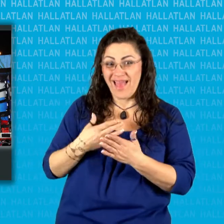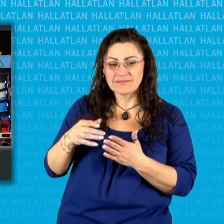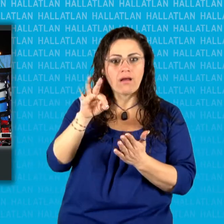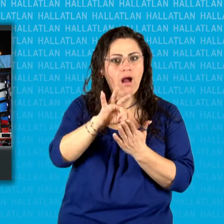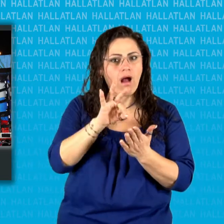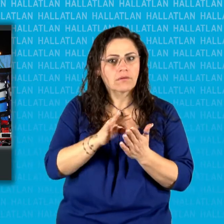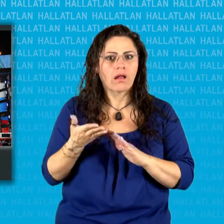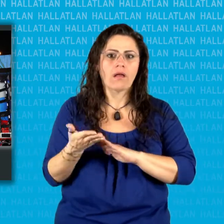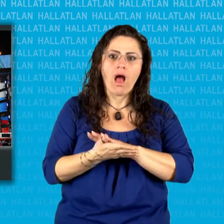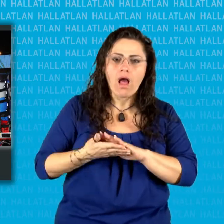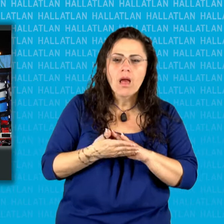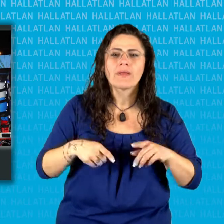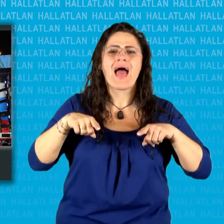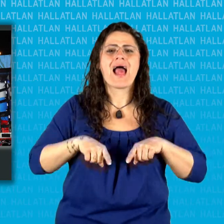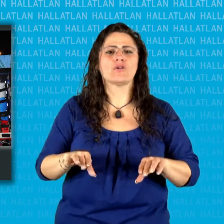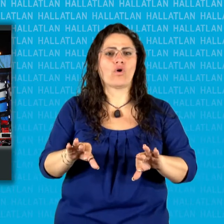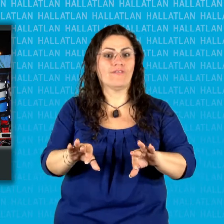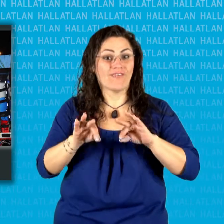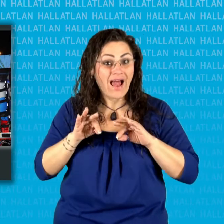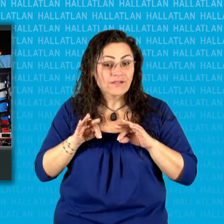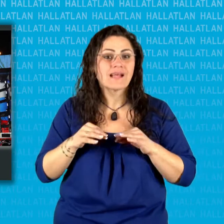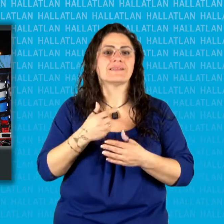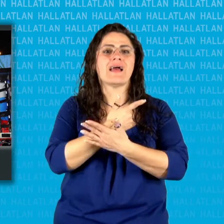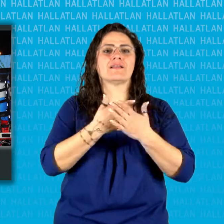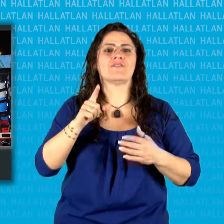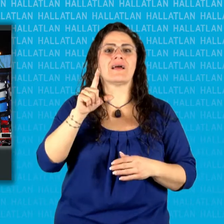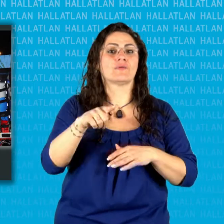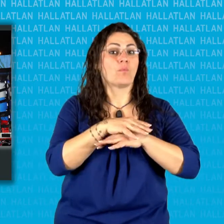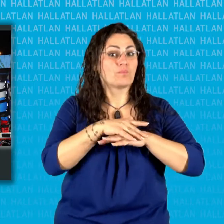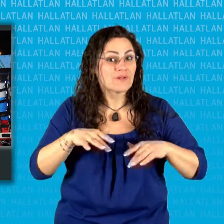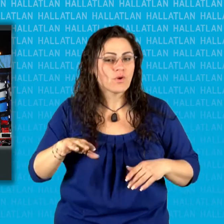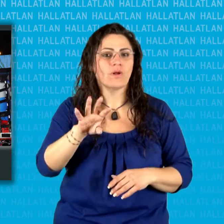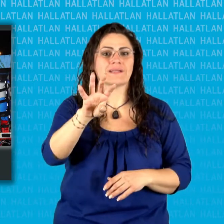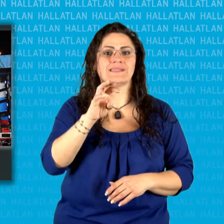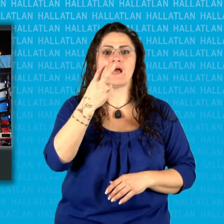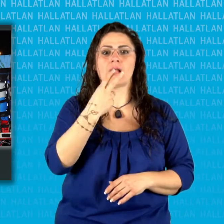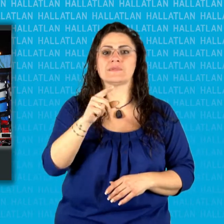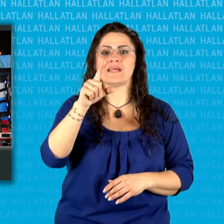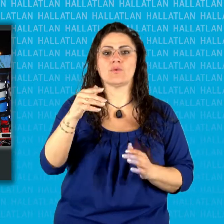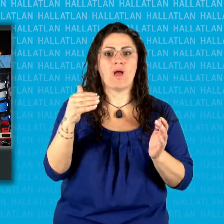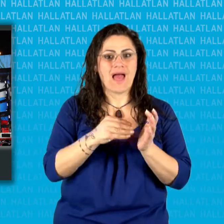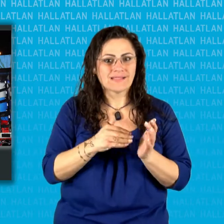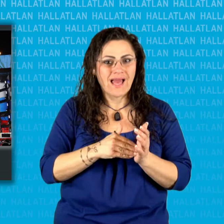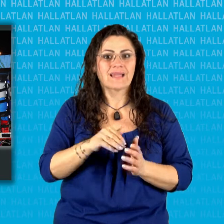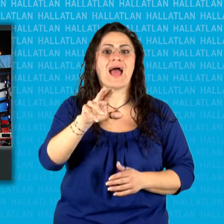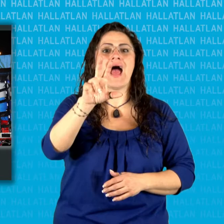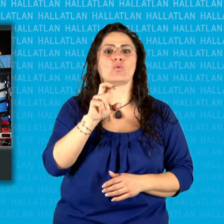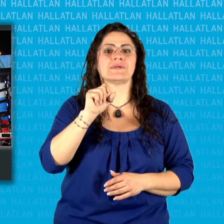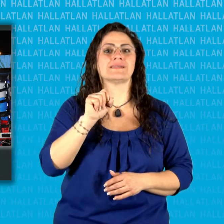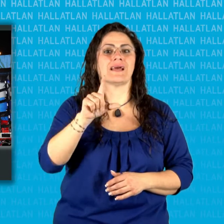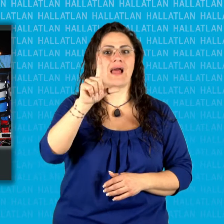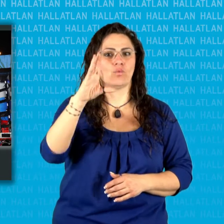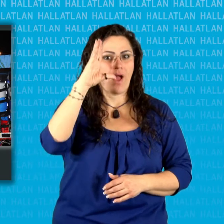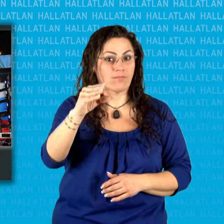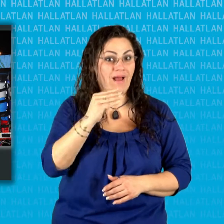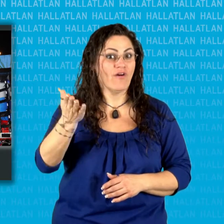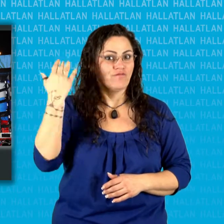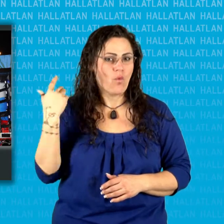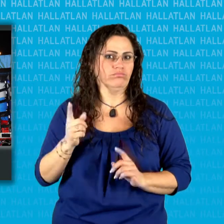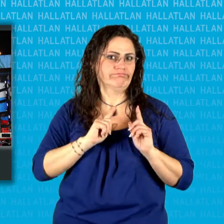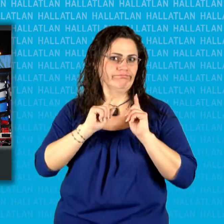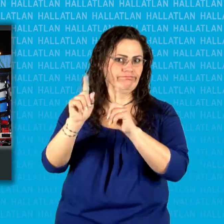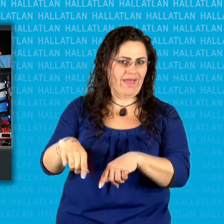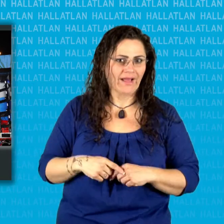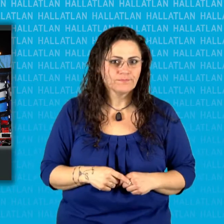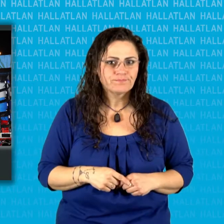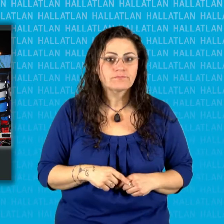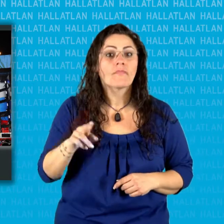Ezen adatok szerint a választáson 72 432 312 ember vett részt.